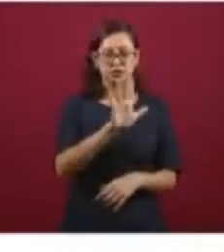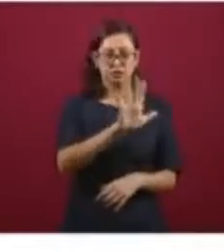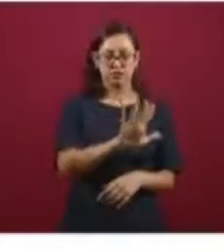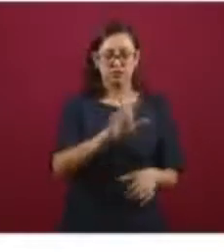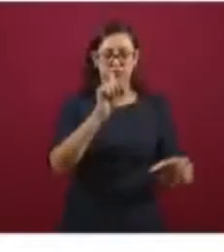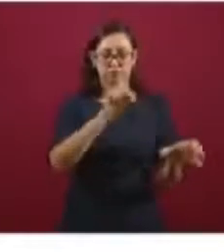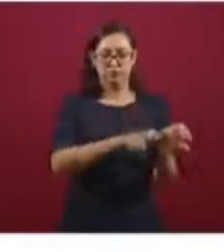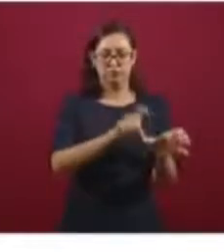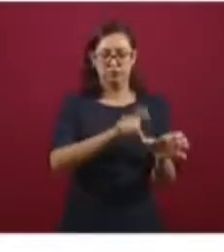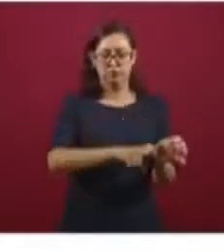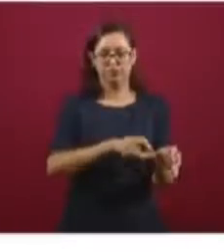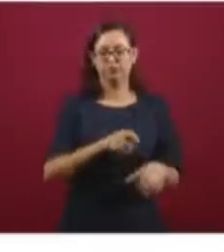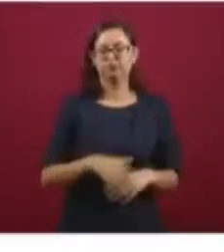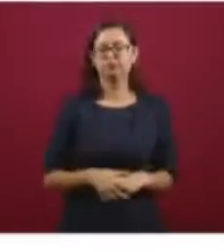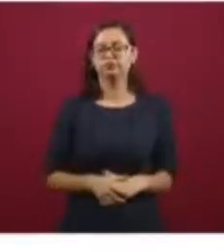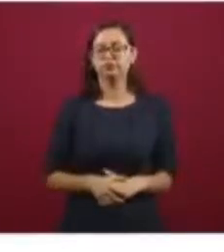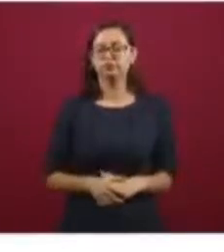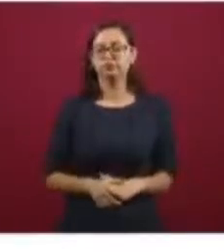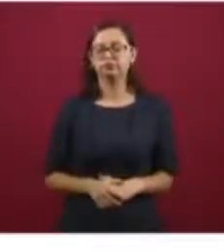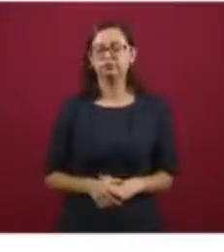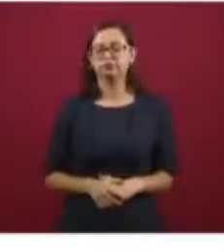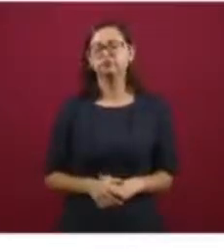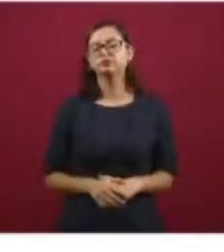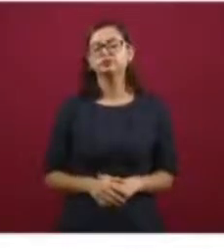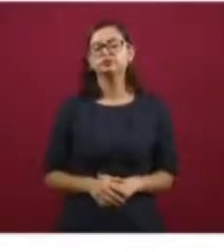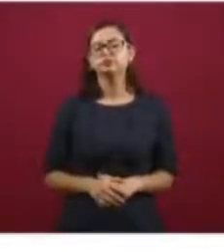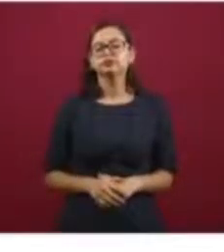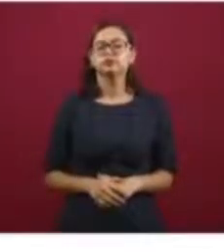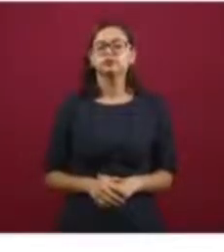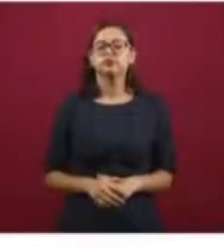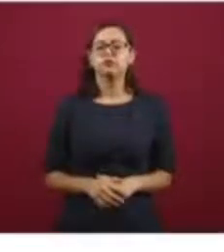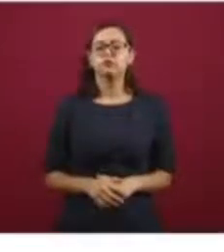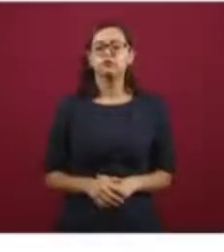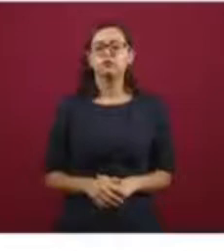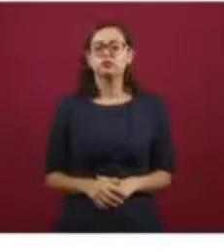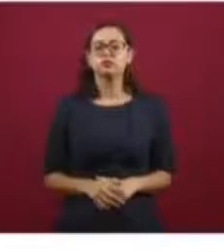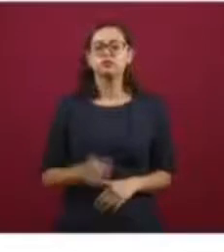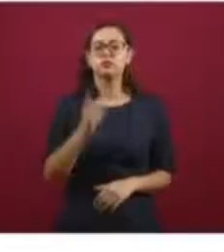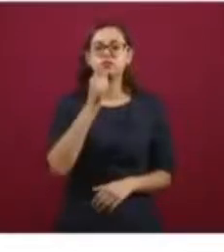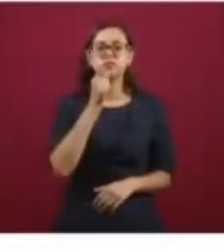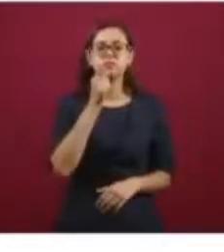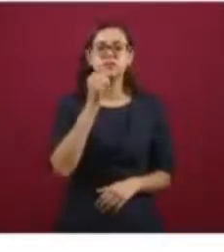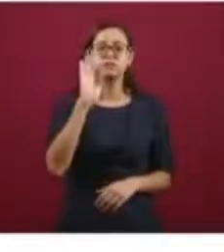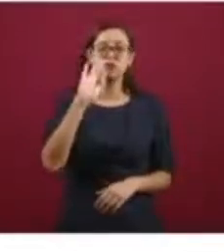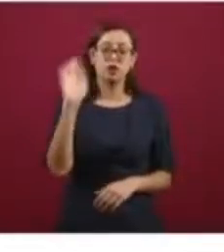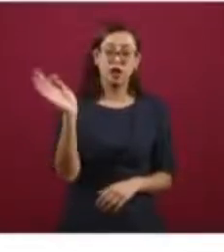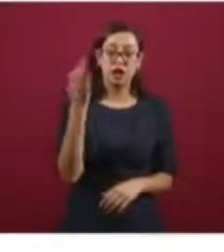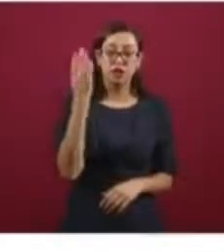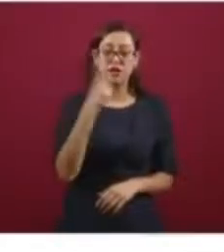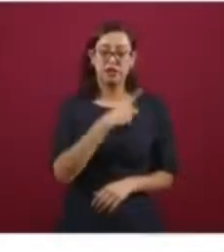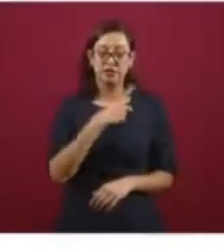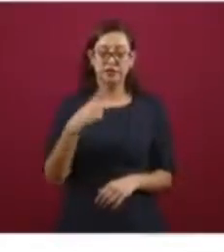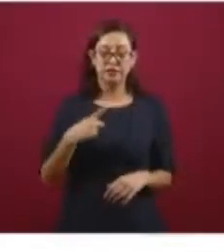En el caso de la Policía Federal, que debe también o deberían por ley pasar a la Guardia